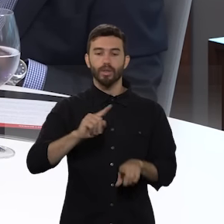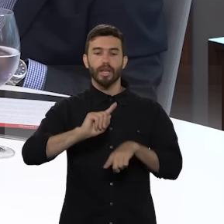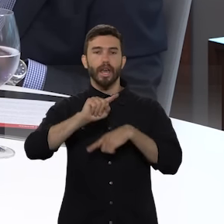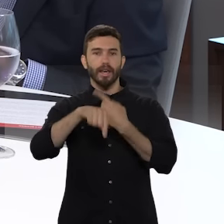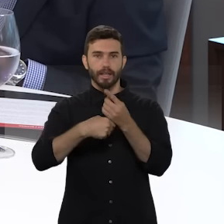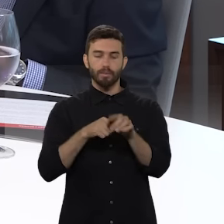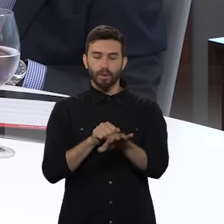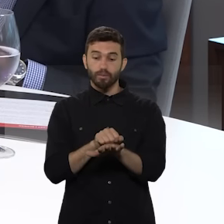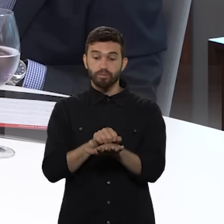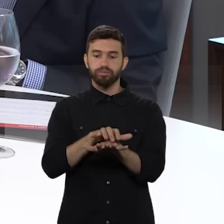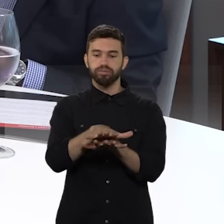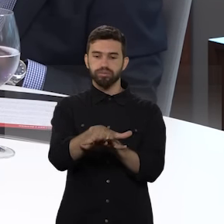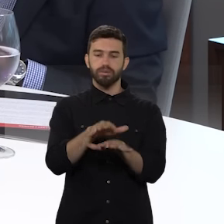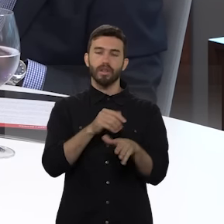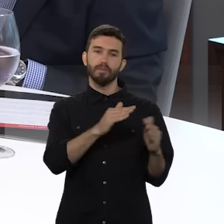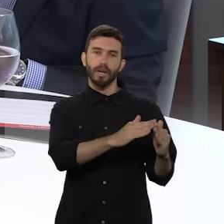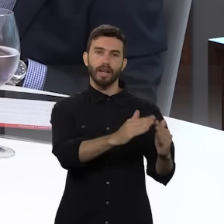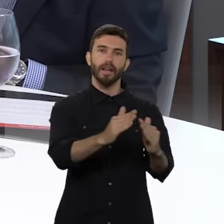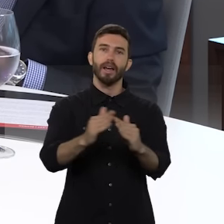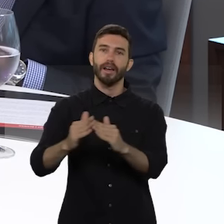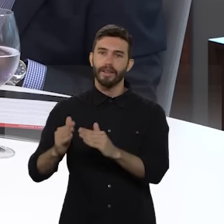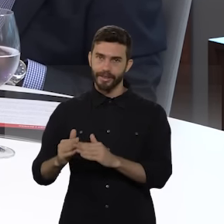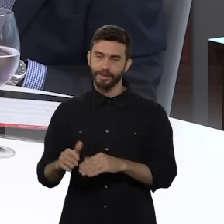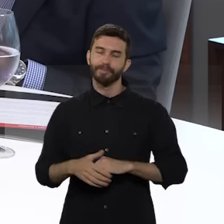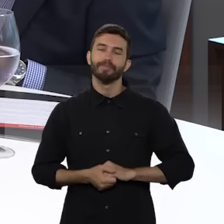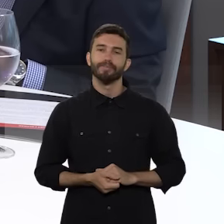Hidrelétricas. Legal.